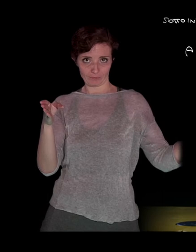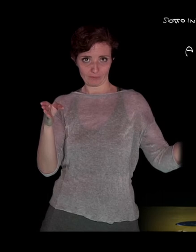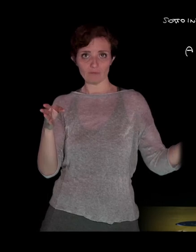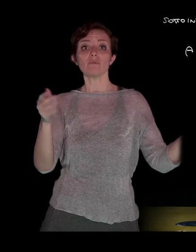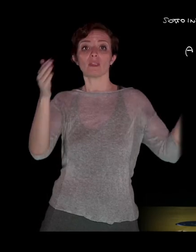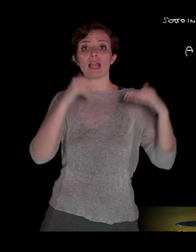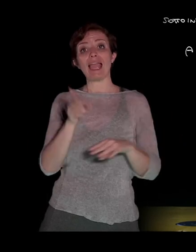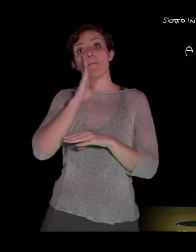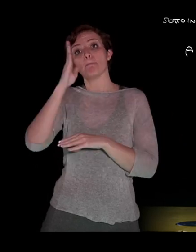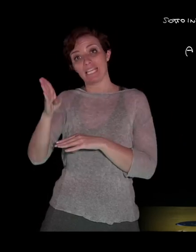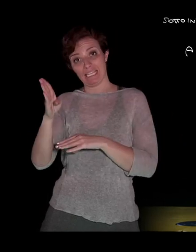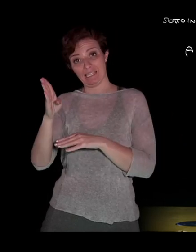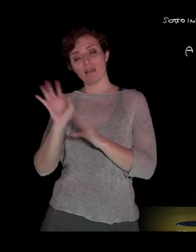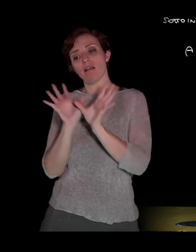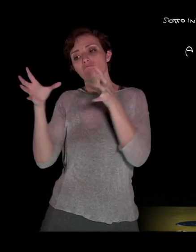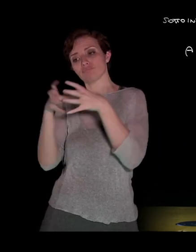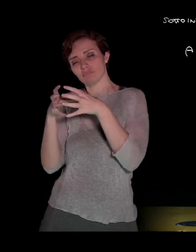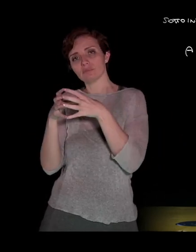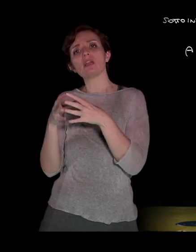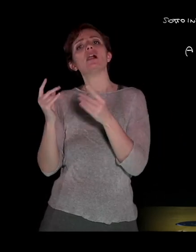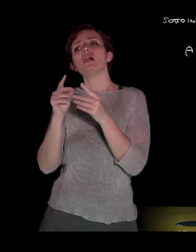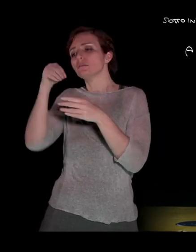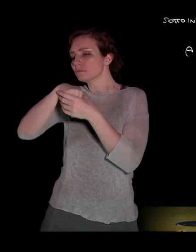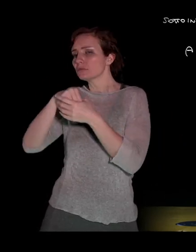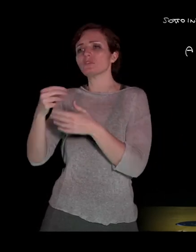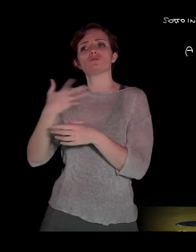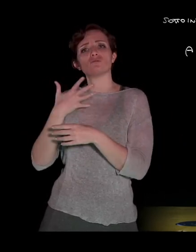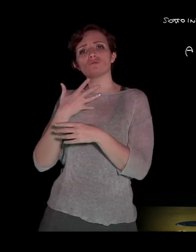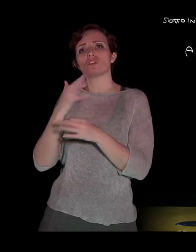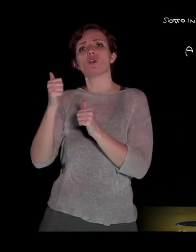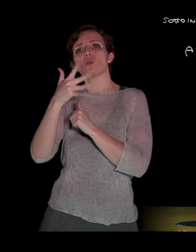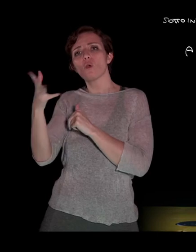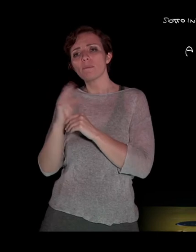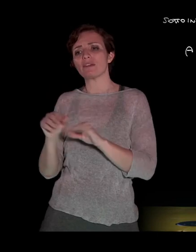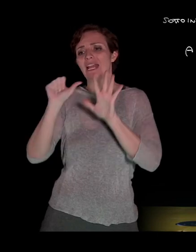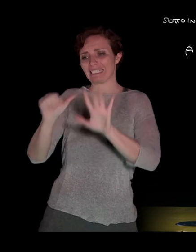e l'insieme 'B', costituito esclusivamente dai numeri compresi tra 6 e 9.